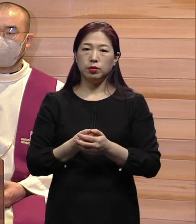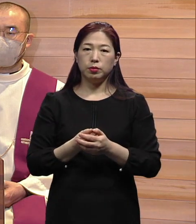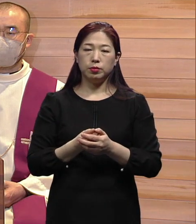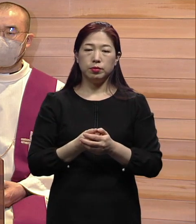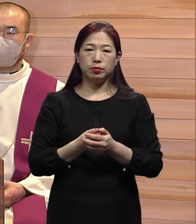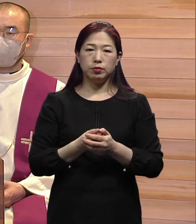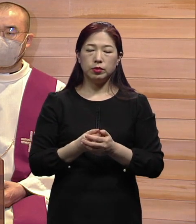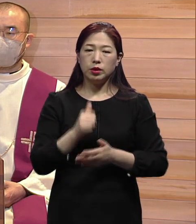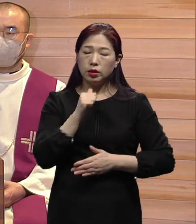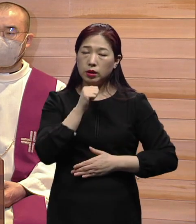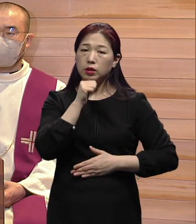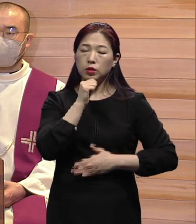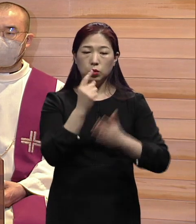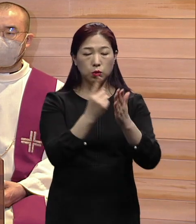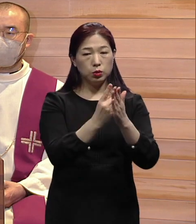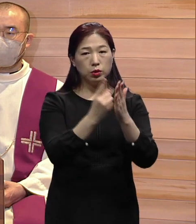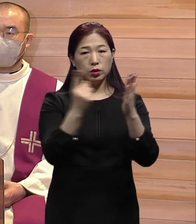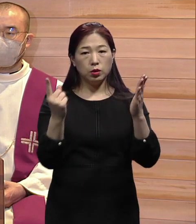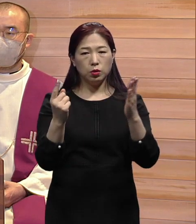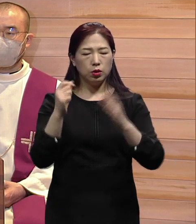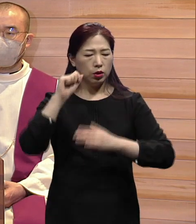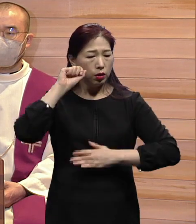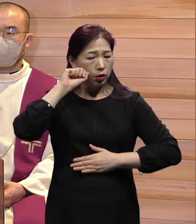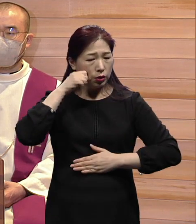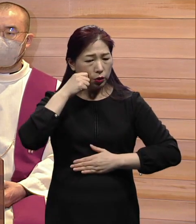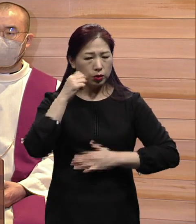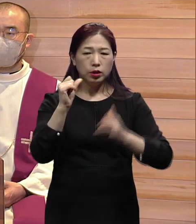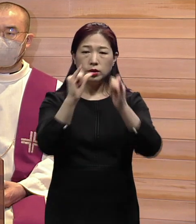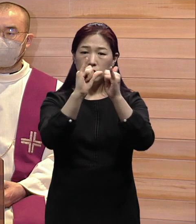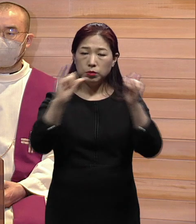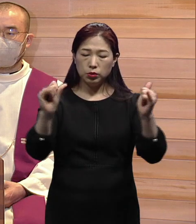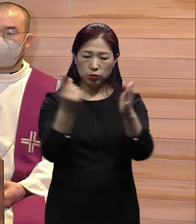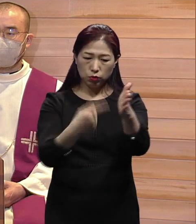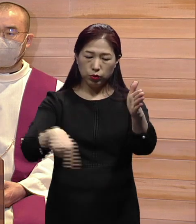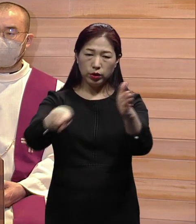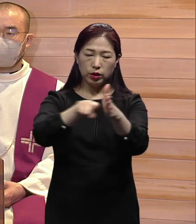가난하고 소외되며 어려움에 처한 이들을 위해 기도하고